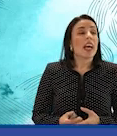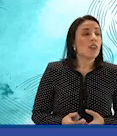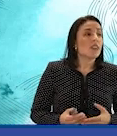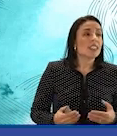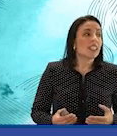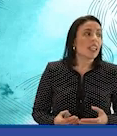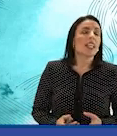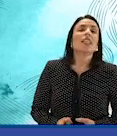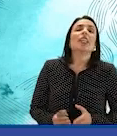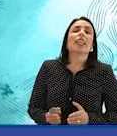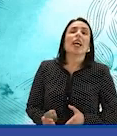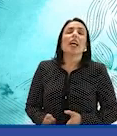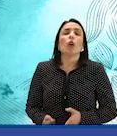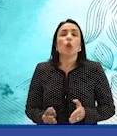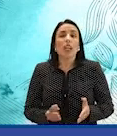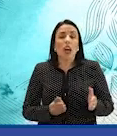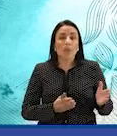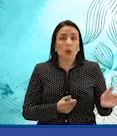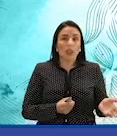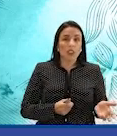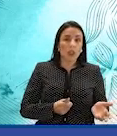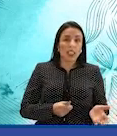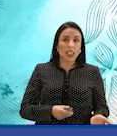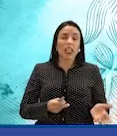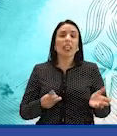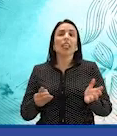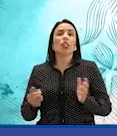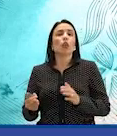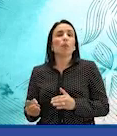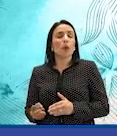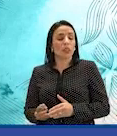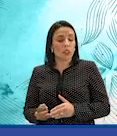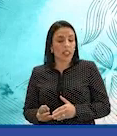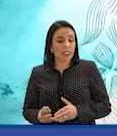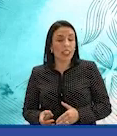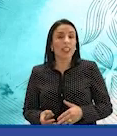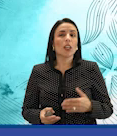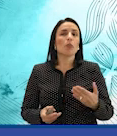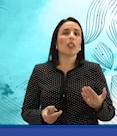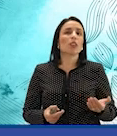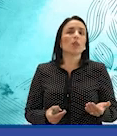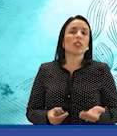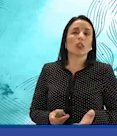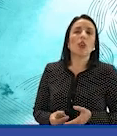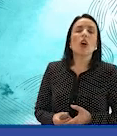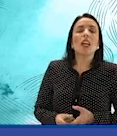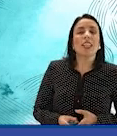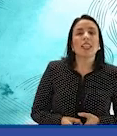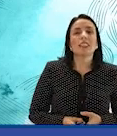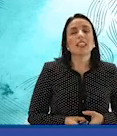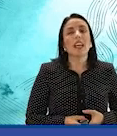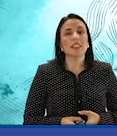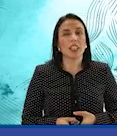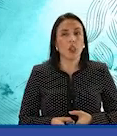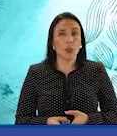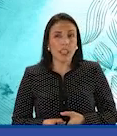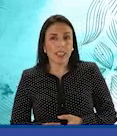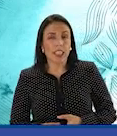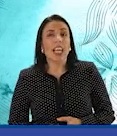Cabe resaltar que hay una aprobación interna y una aprobación externa. Como les comentó Nancy anteriormente.